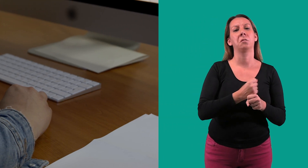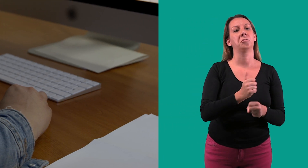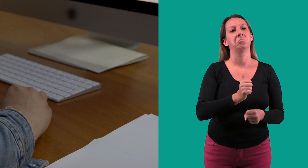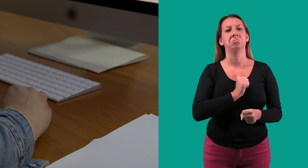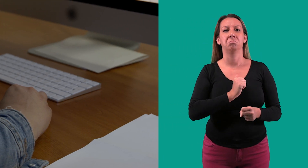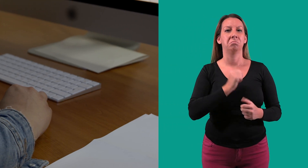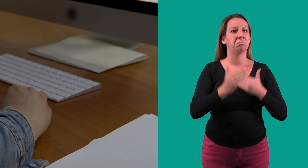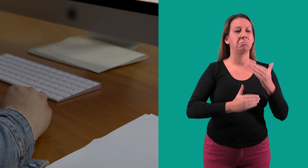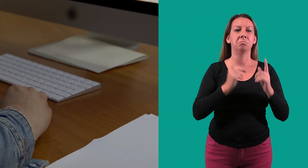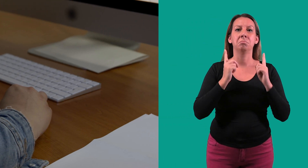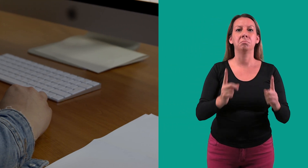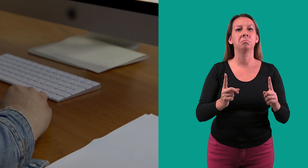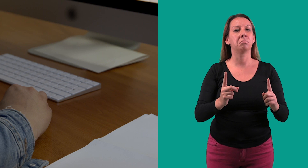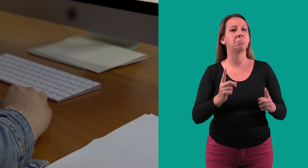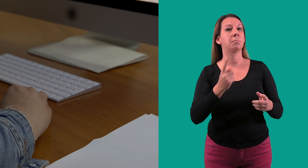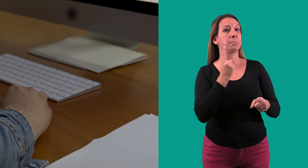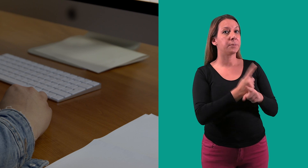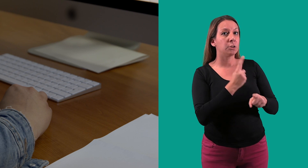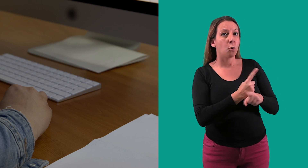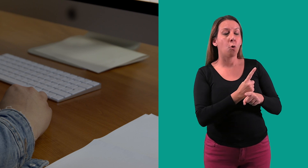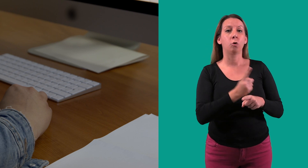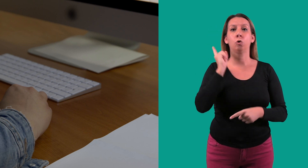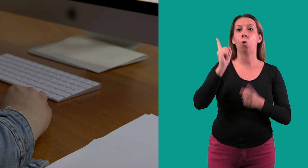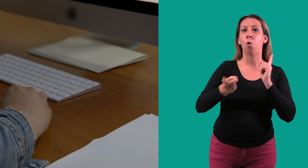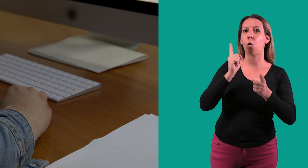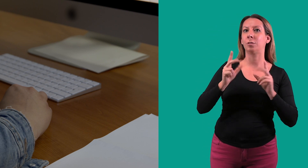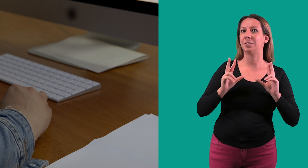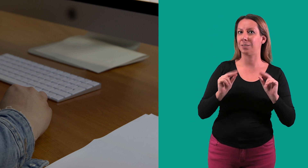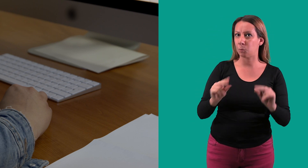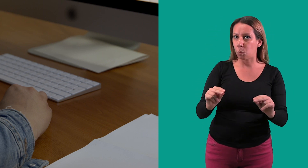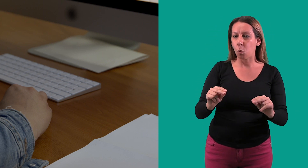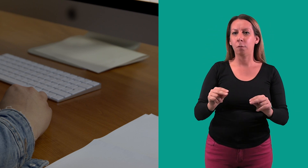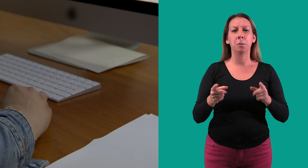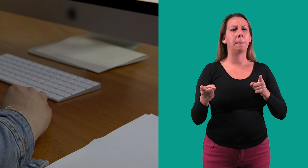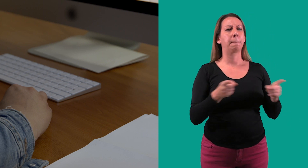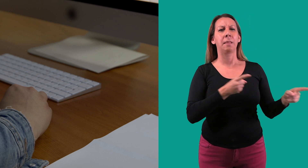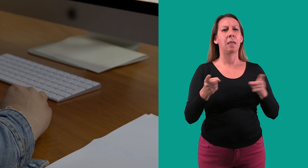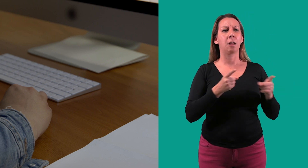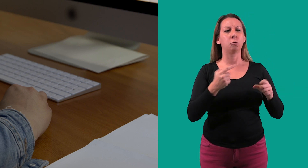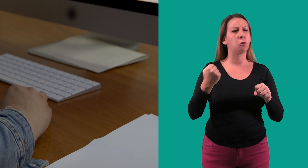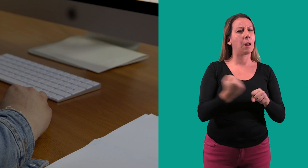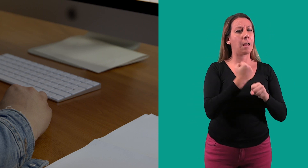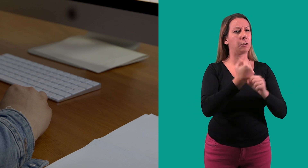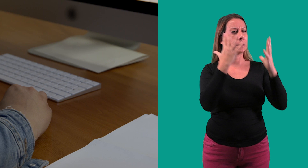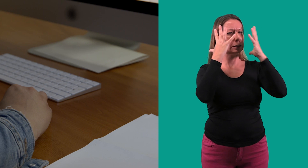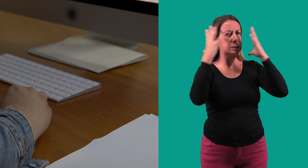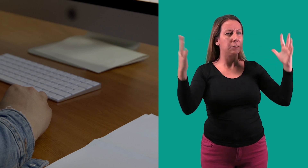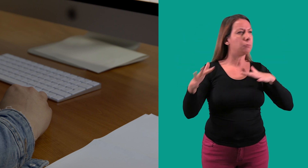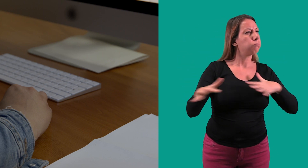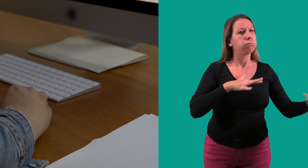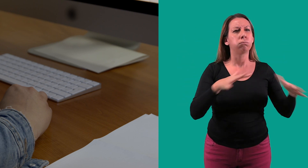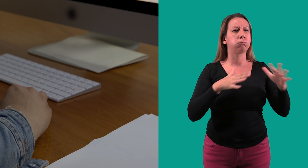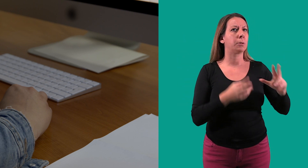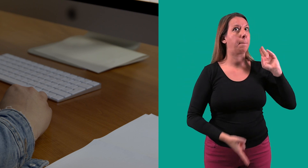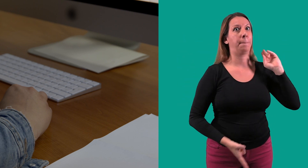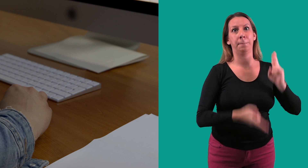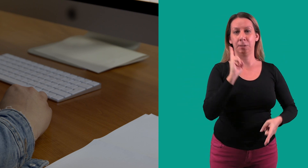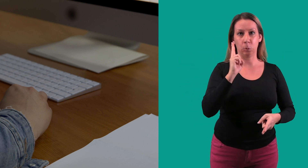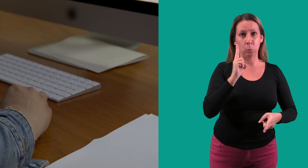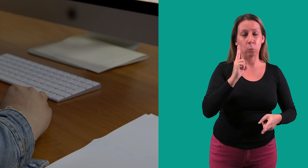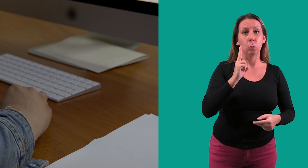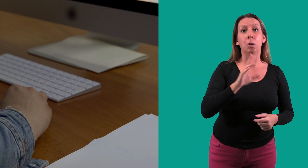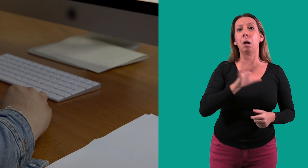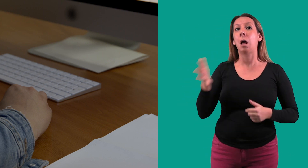Petra lavora individualmente, a seconda delle esigenze e degli ordini. Durante i periodi in cui ha molto lavoro, lavora di più